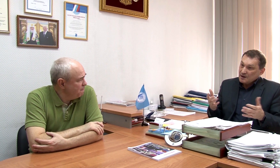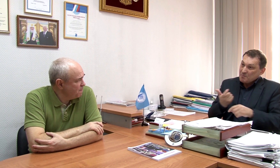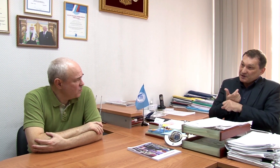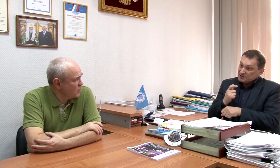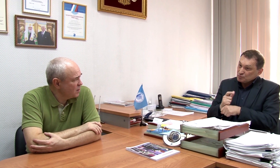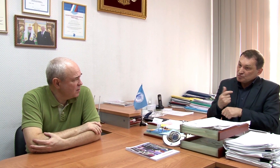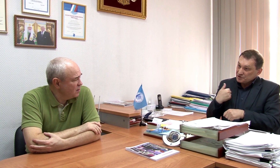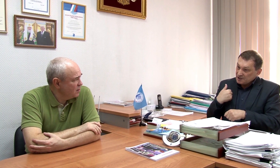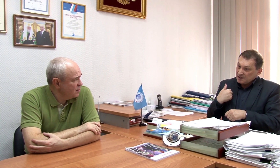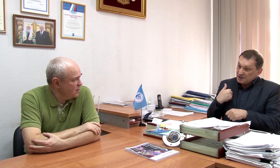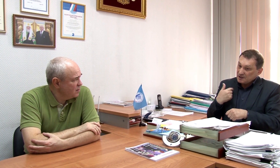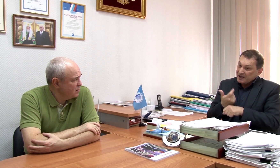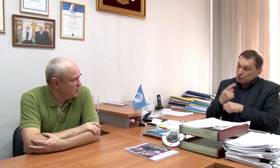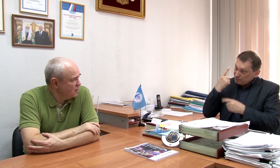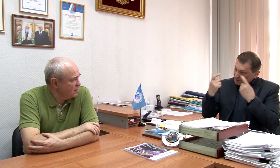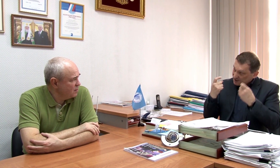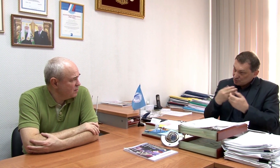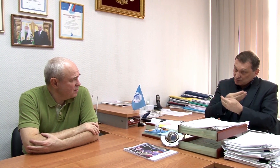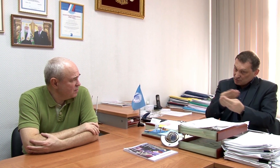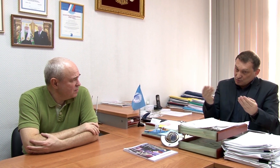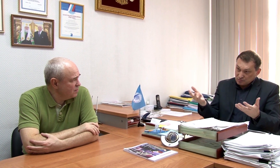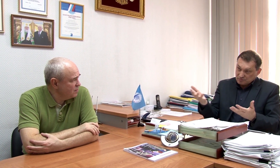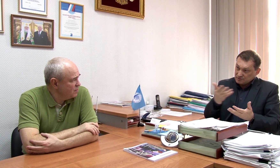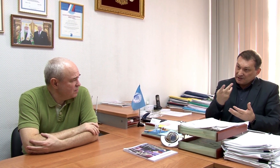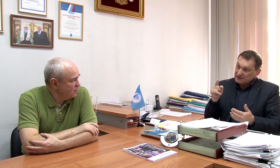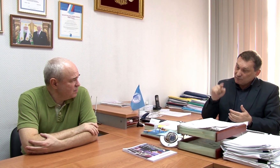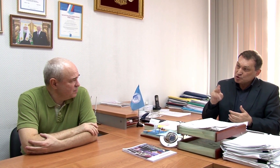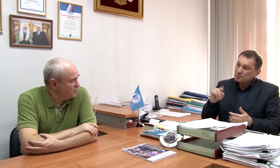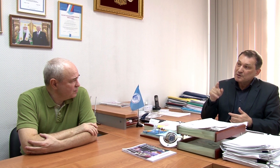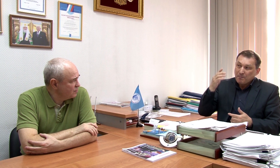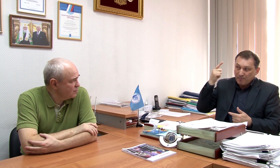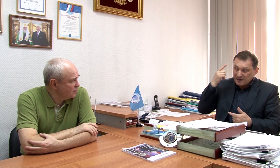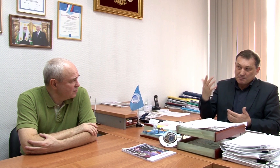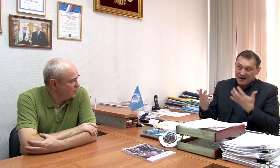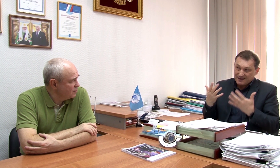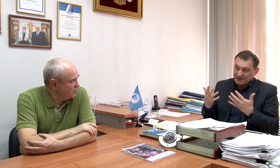Да. Поэтому я даю эту информацию - для того, чтобы вы понимали,